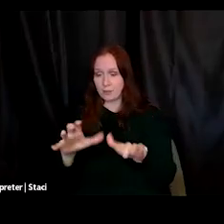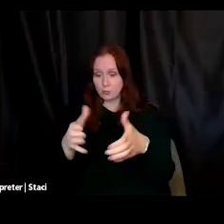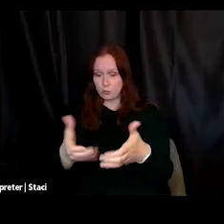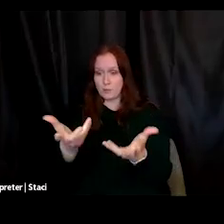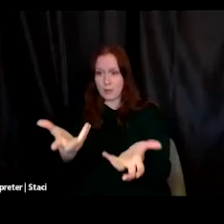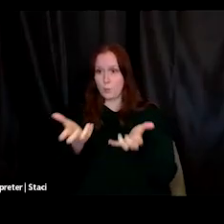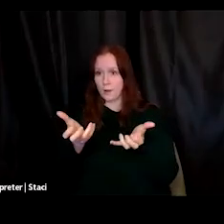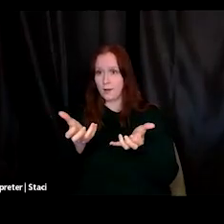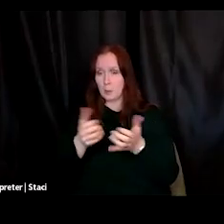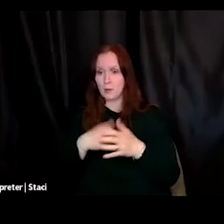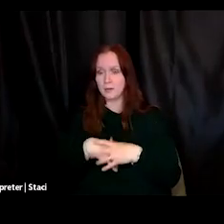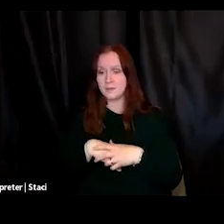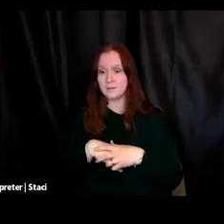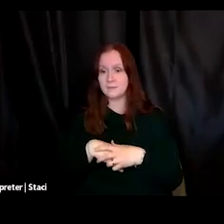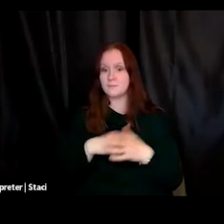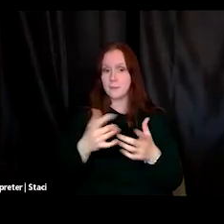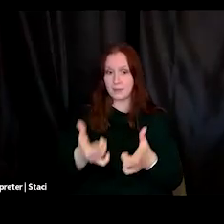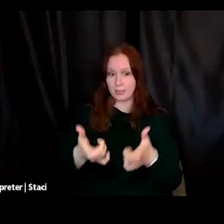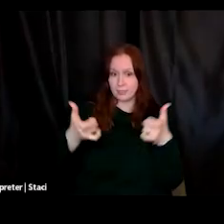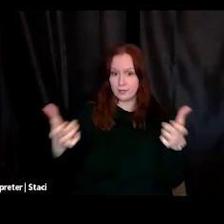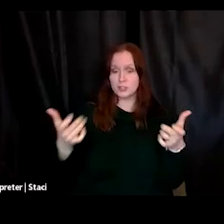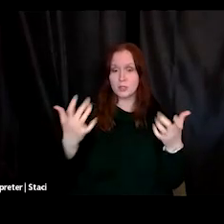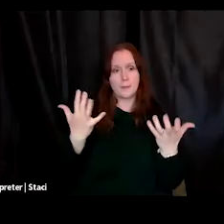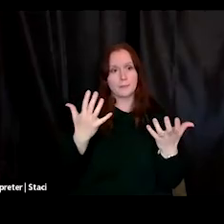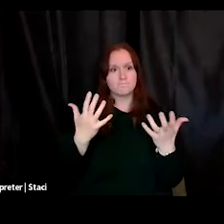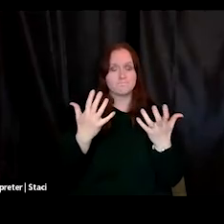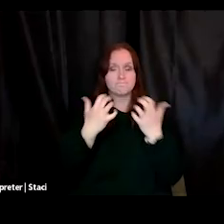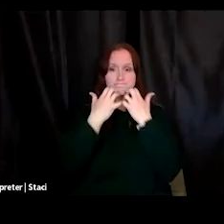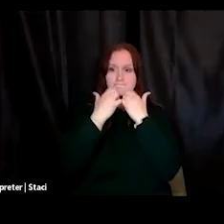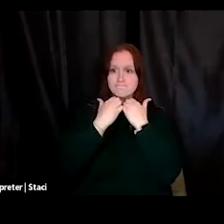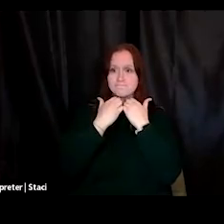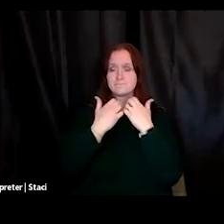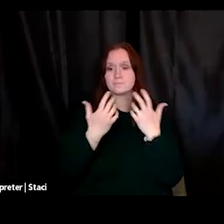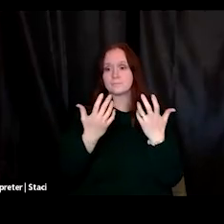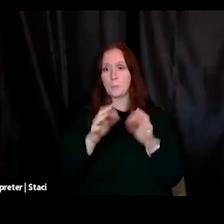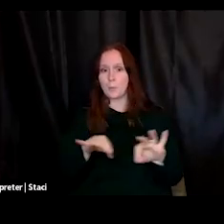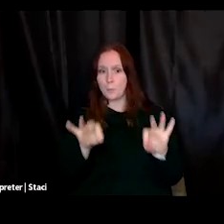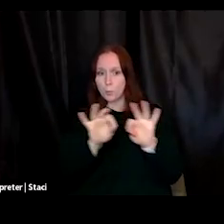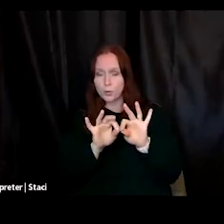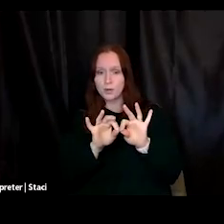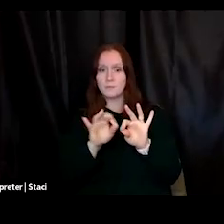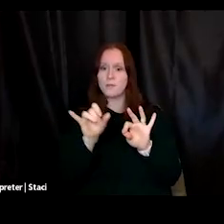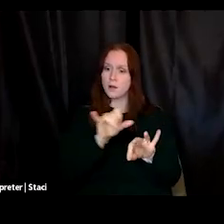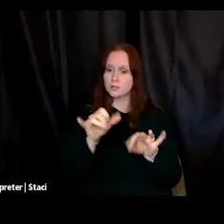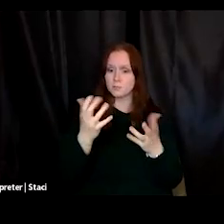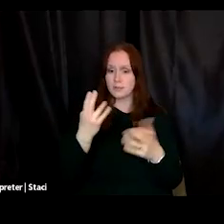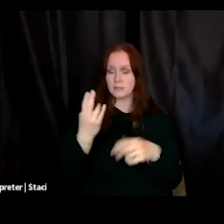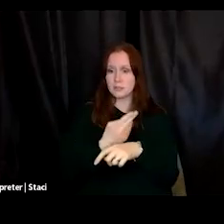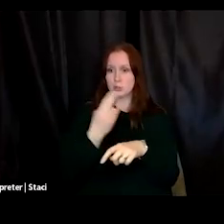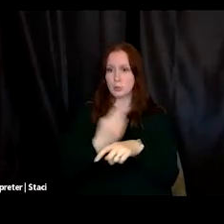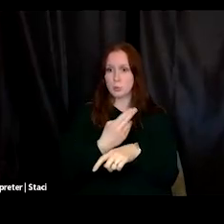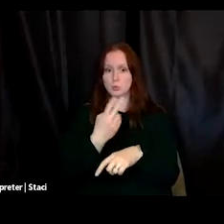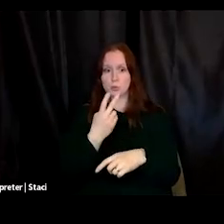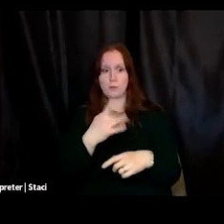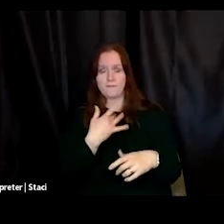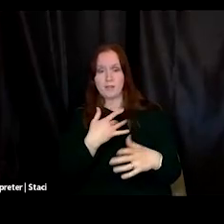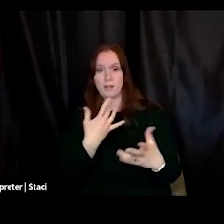Podemos darles información para ayudarles a aprender más sobre SOAR e intentar obtener algo de apoyo, mostrarles cómo sus paquetes completos